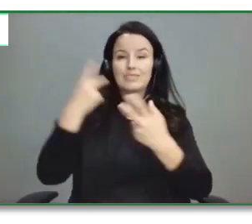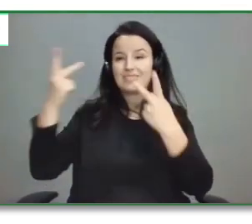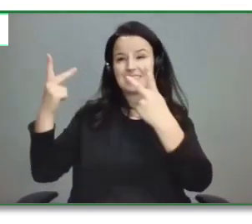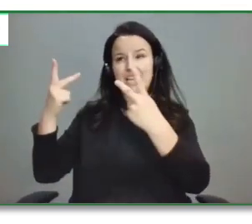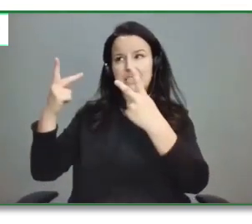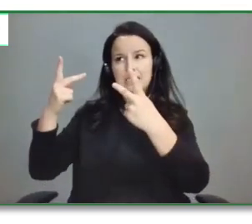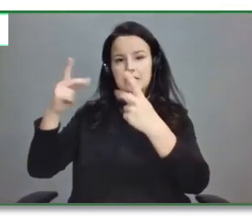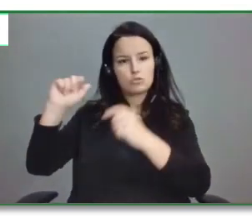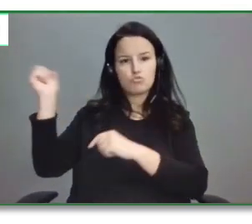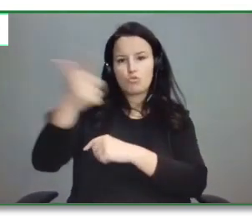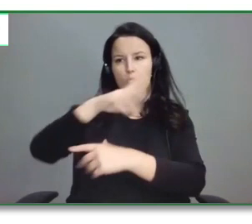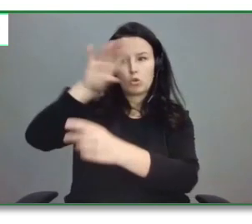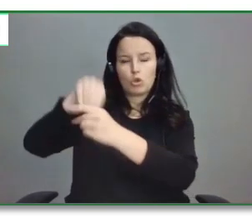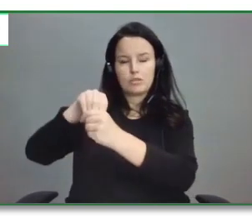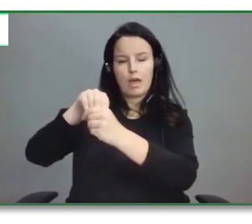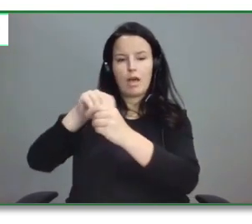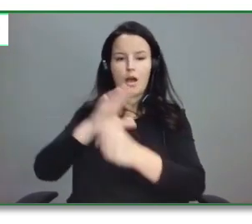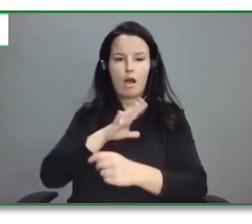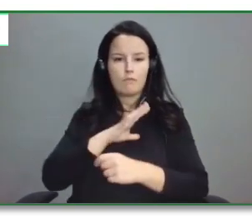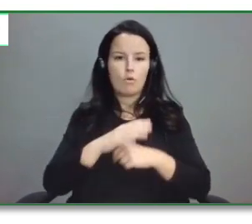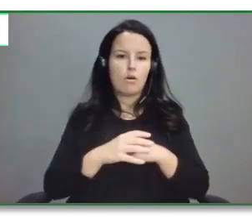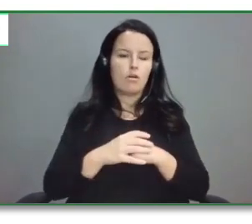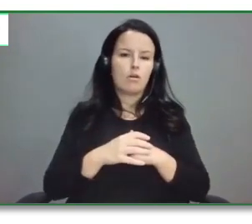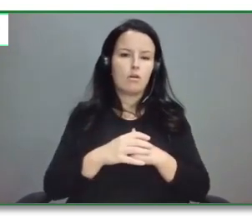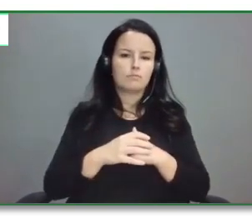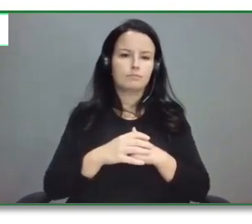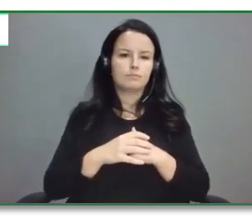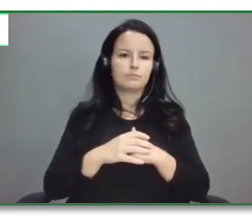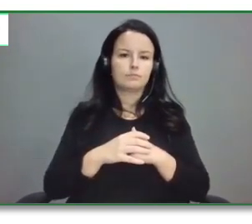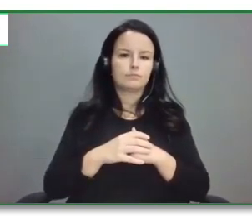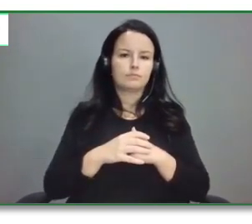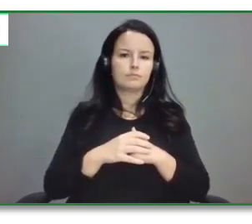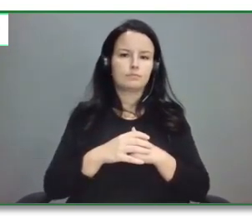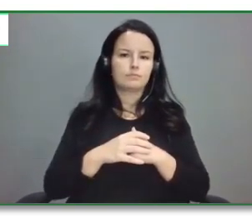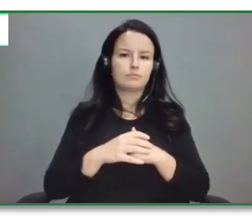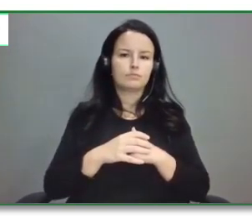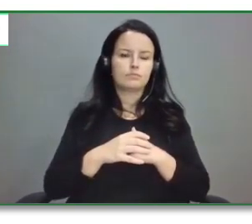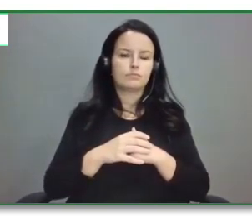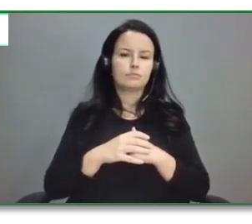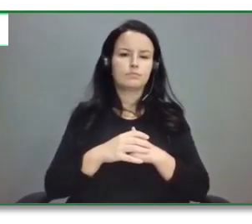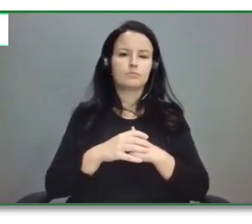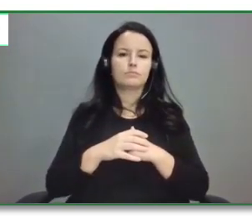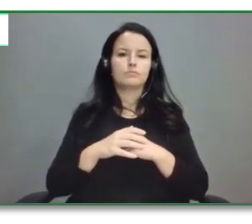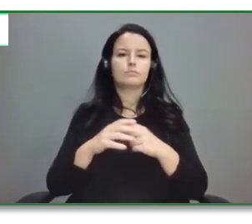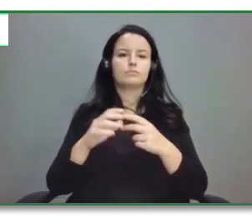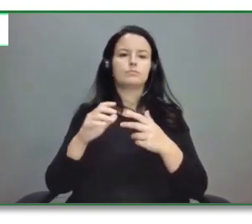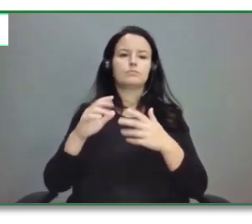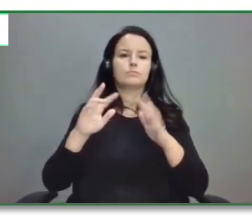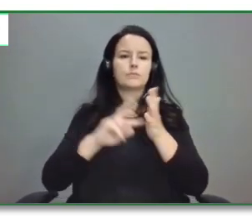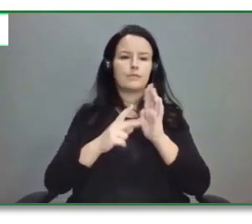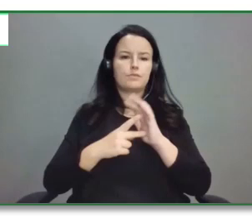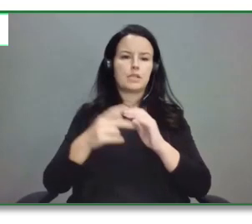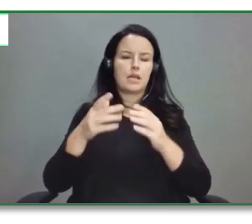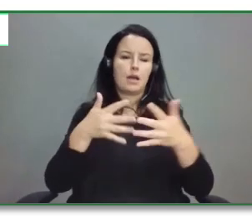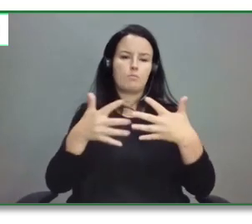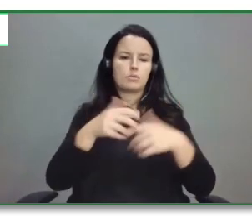donc il y a cet indice il y a la position à ceux les deux ensemble